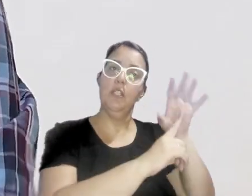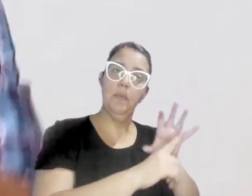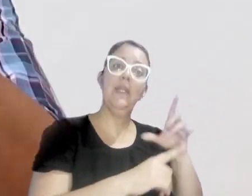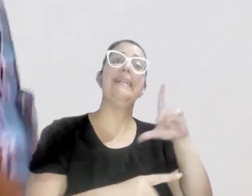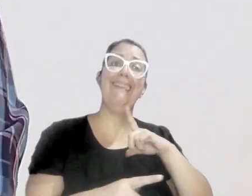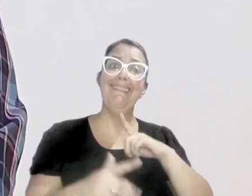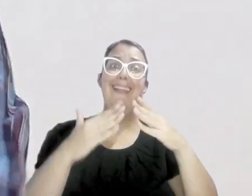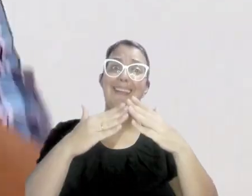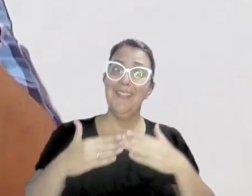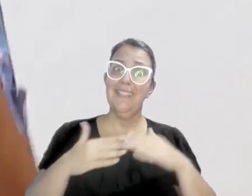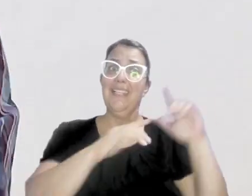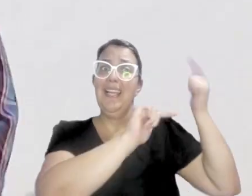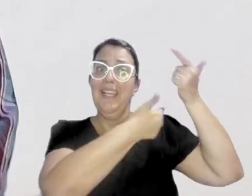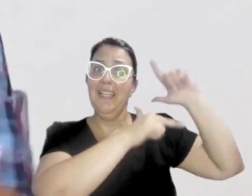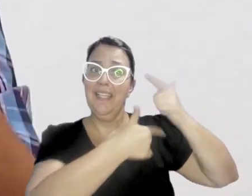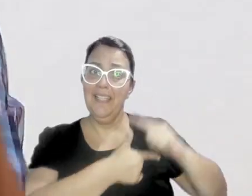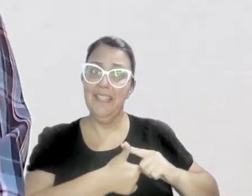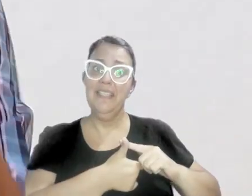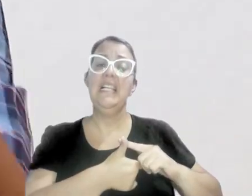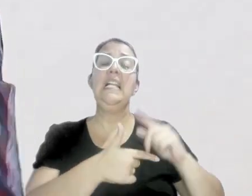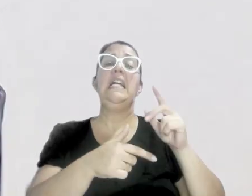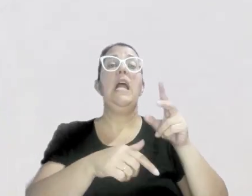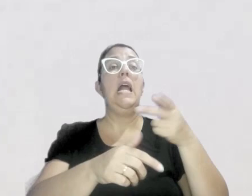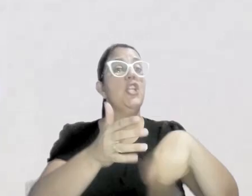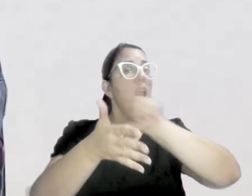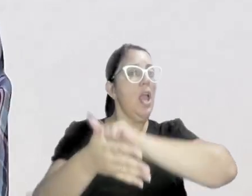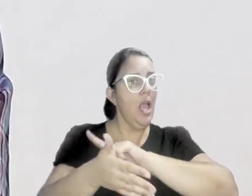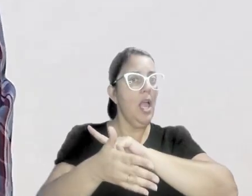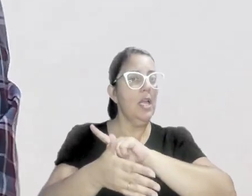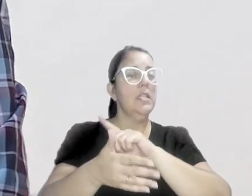é que tem esse licenciamento tradicional de licença prévia, de instalação e de operação.